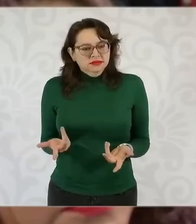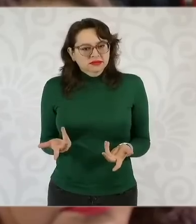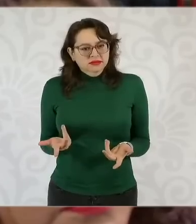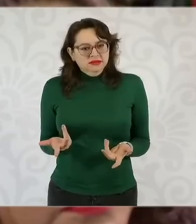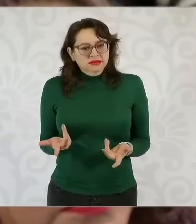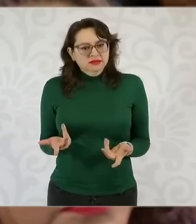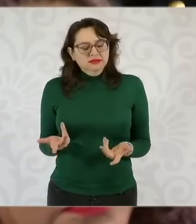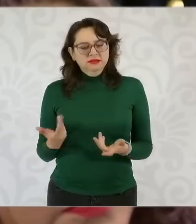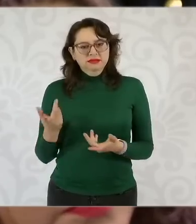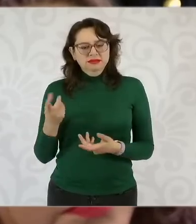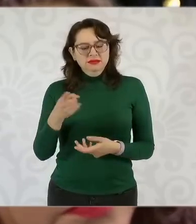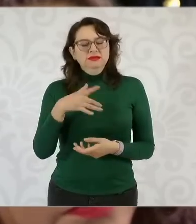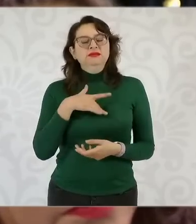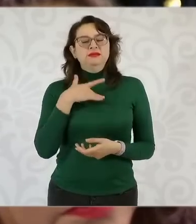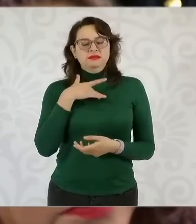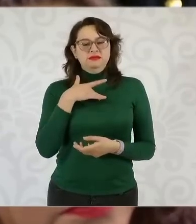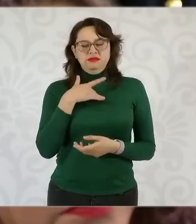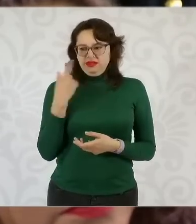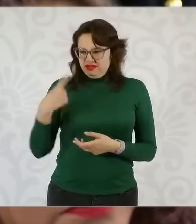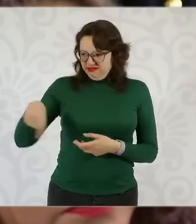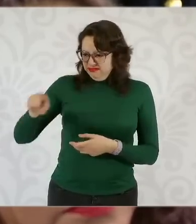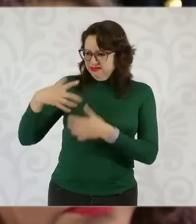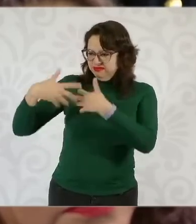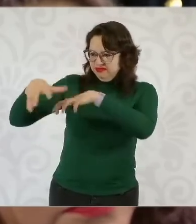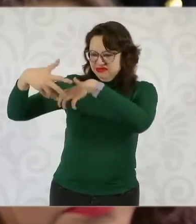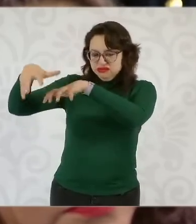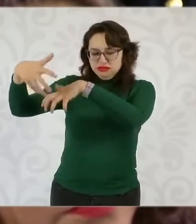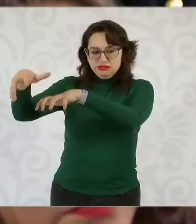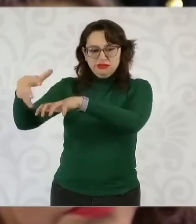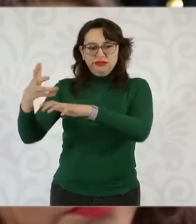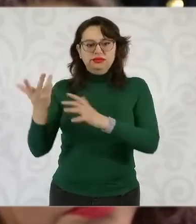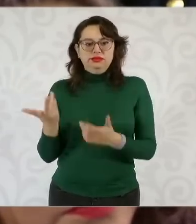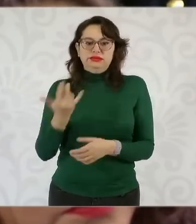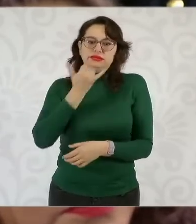qué lectura usted le da a esta esta situación que está pasando le pido disculpas pero no dejo